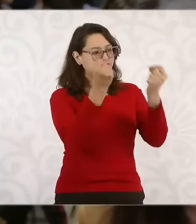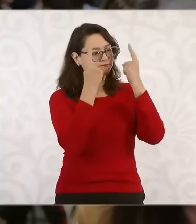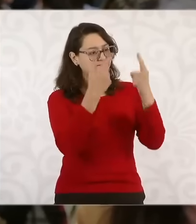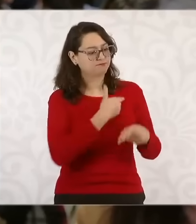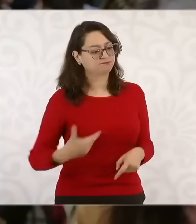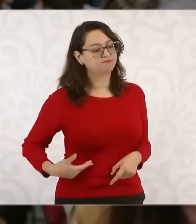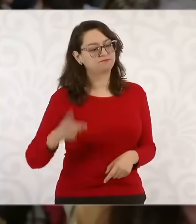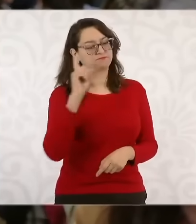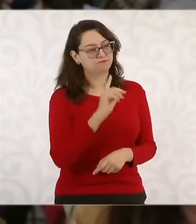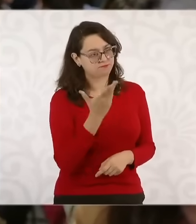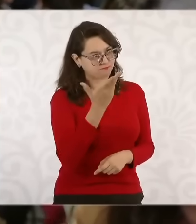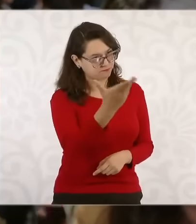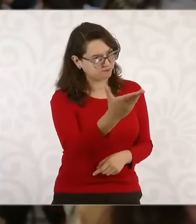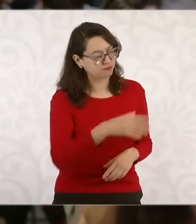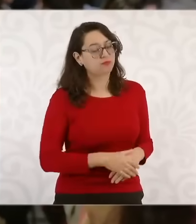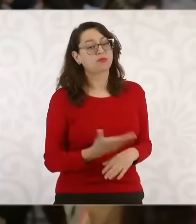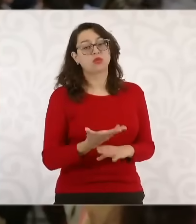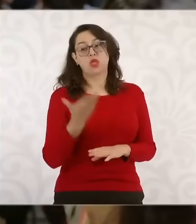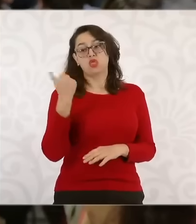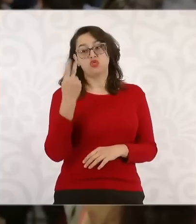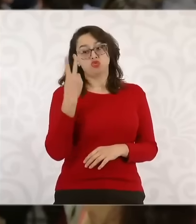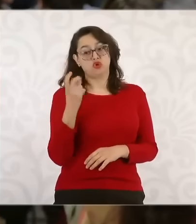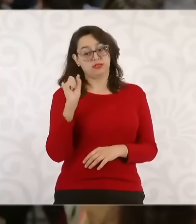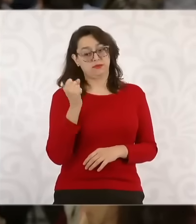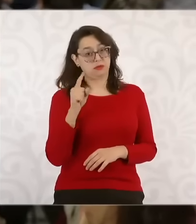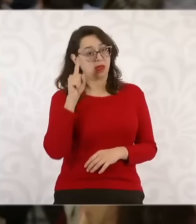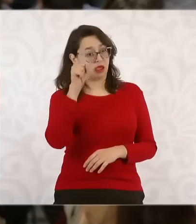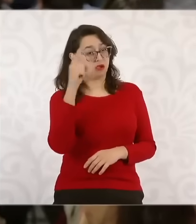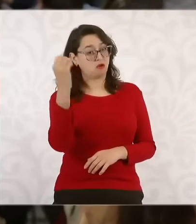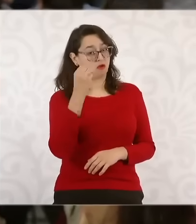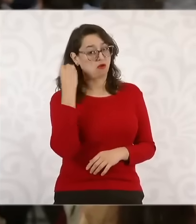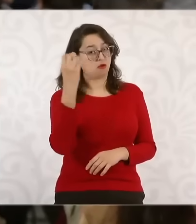pasado 2 de septiembre se presentó ante usted en la conferencia del pueblo un muy lamentable caso